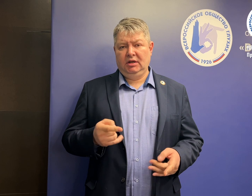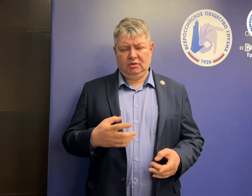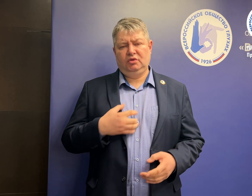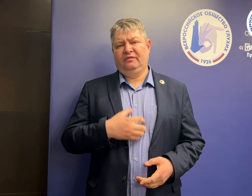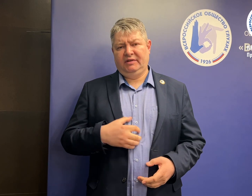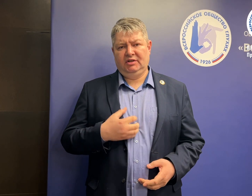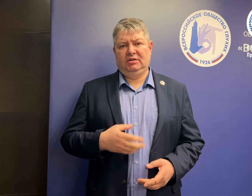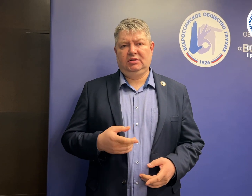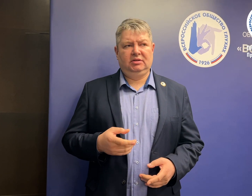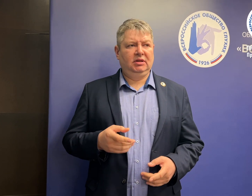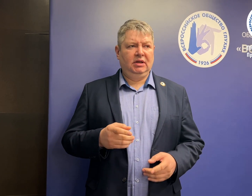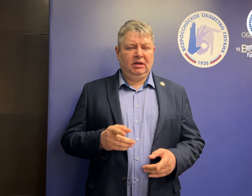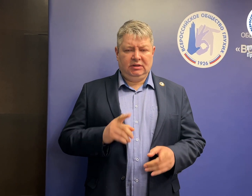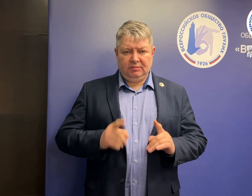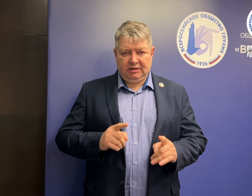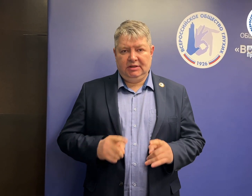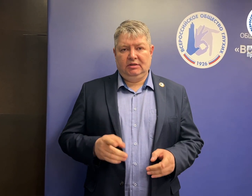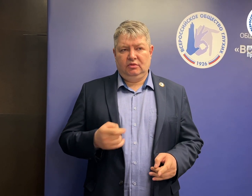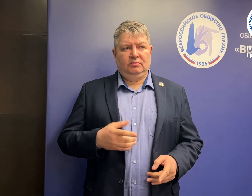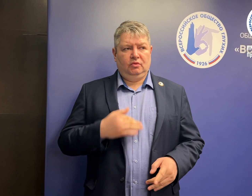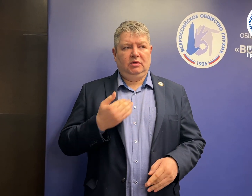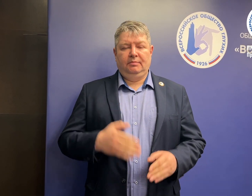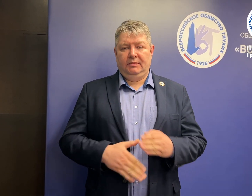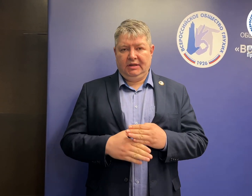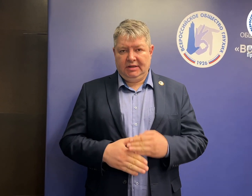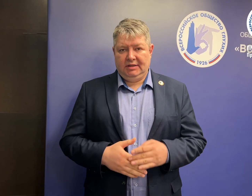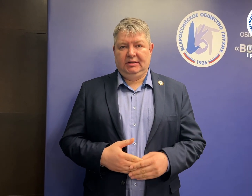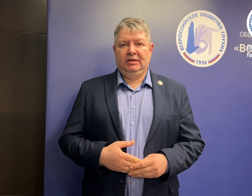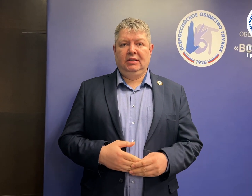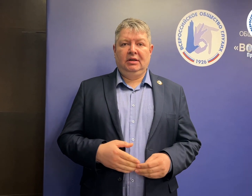Это важный семинар, во многом поможет нам в работе.